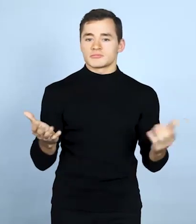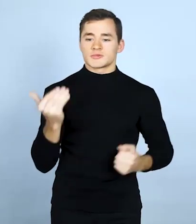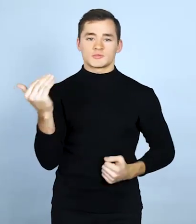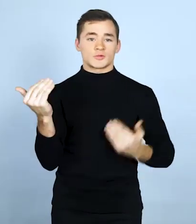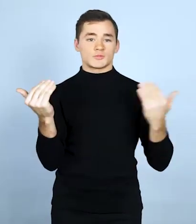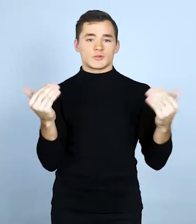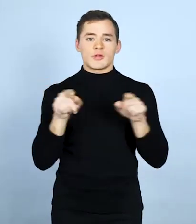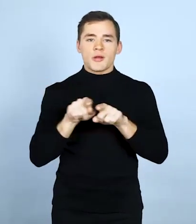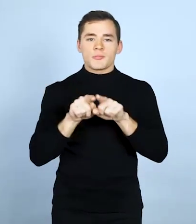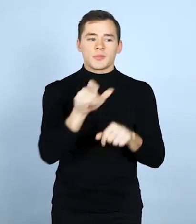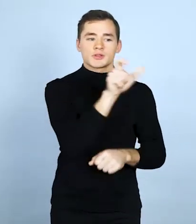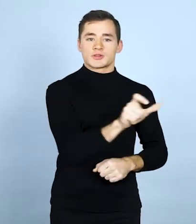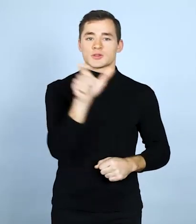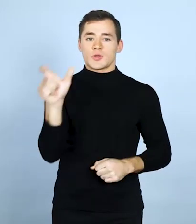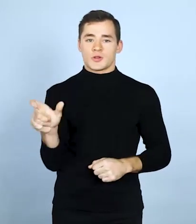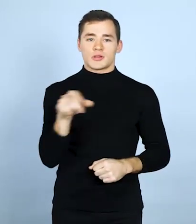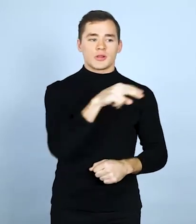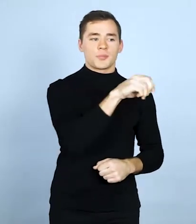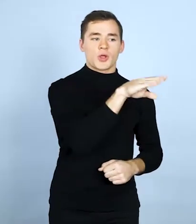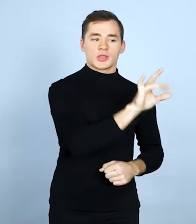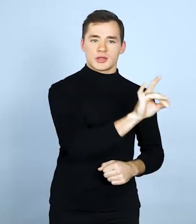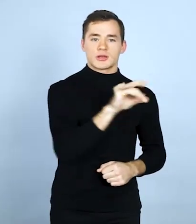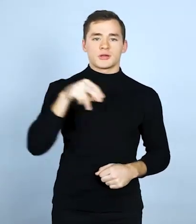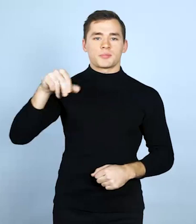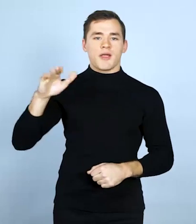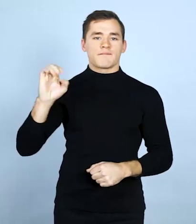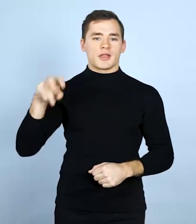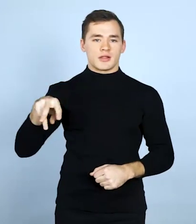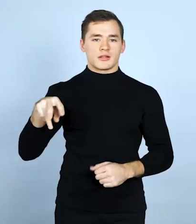апостолы Петр и Павел